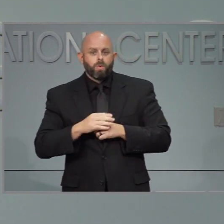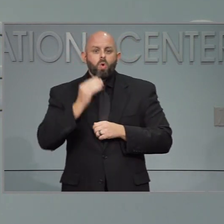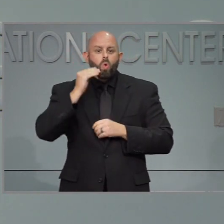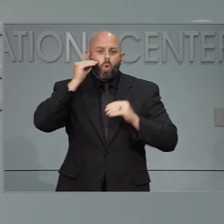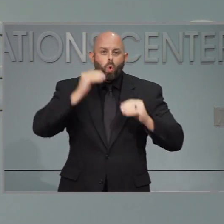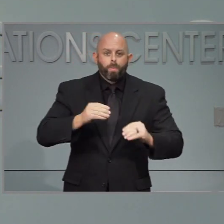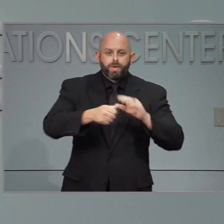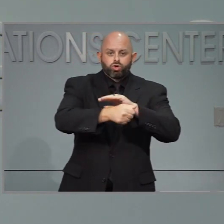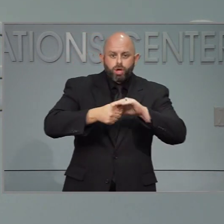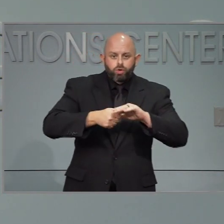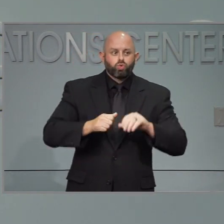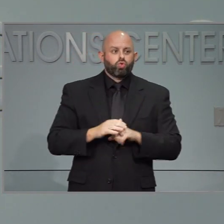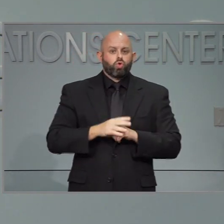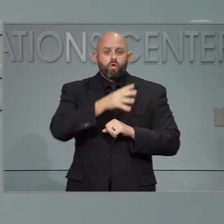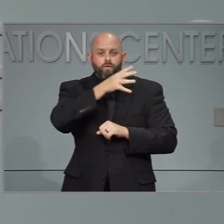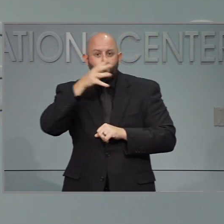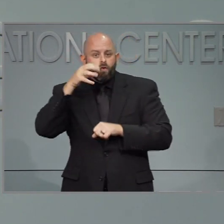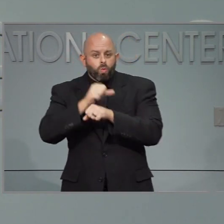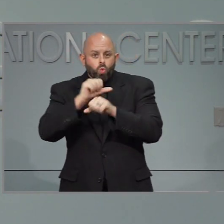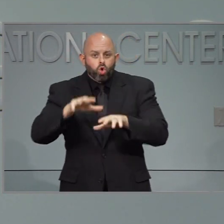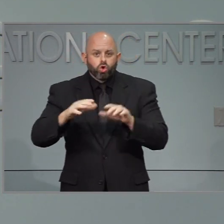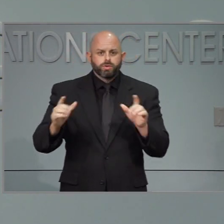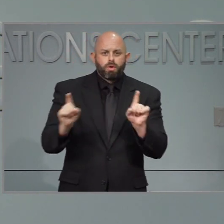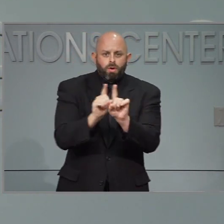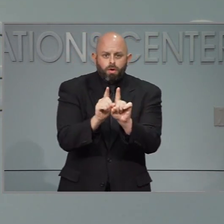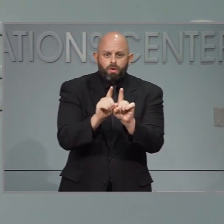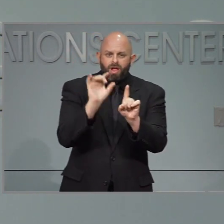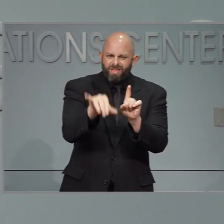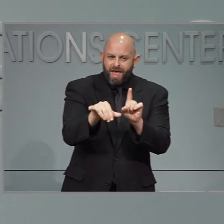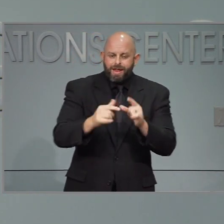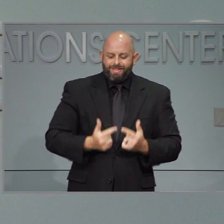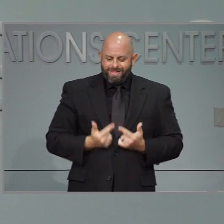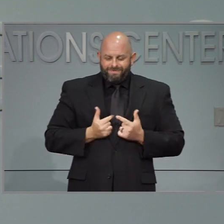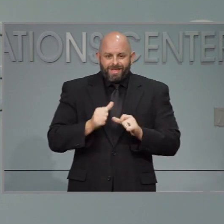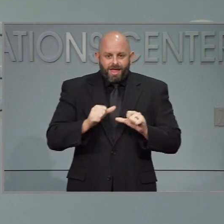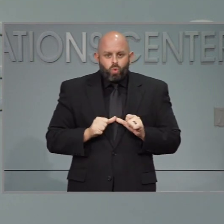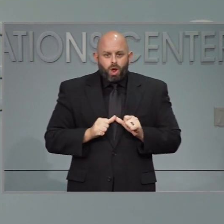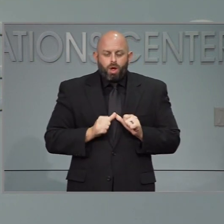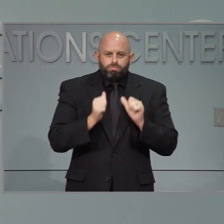o en instituciones dan largo plazo. También para los